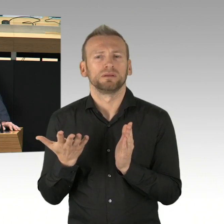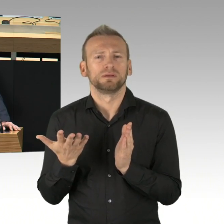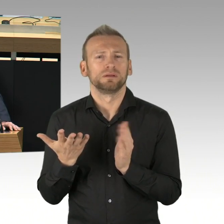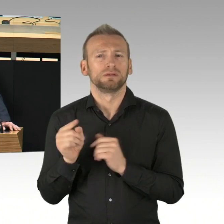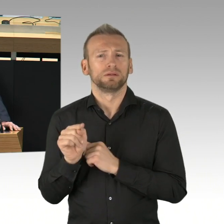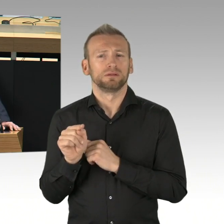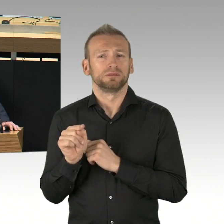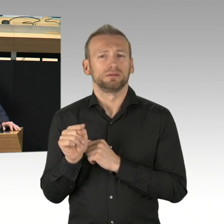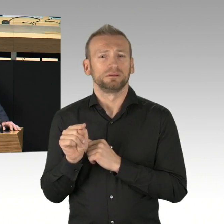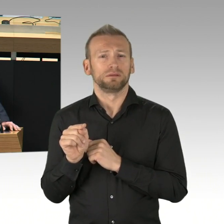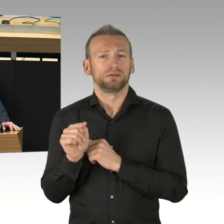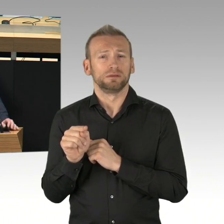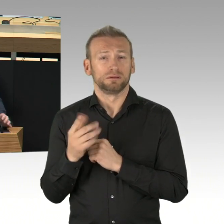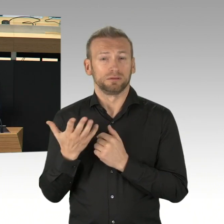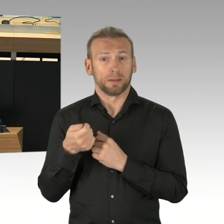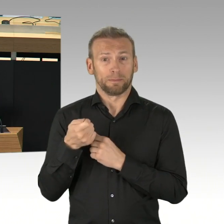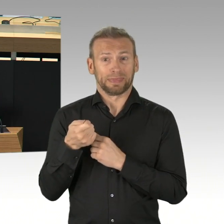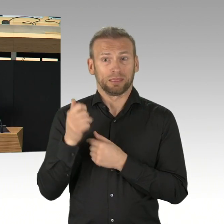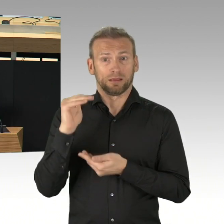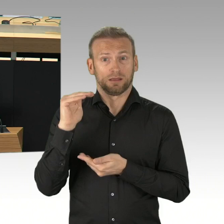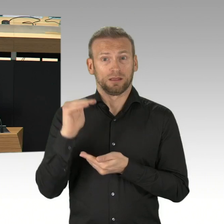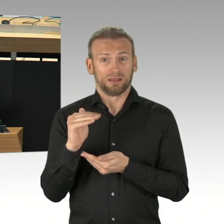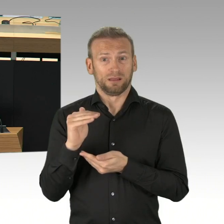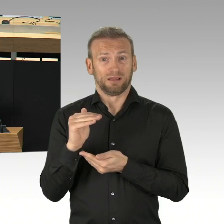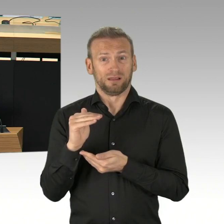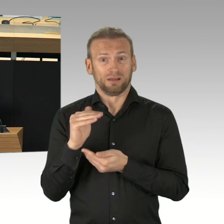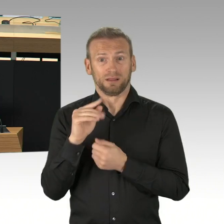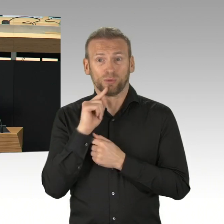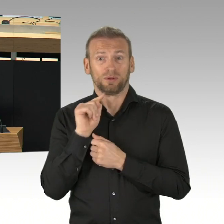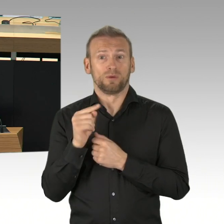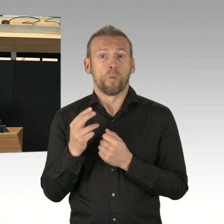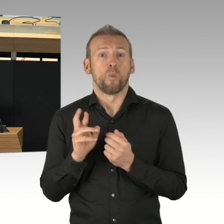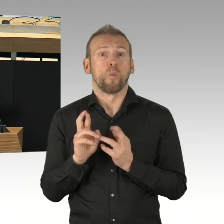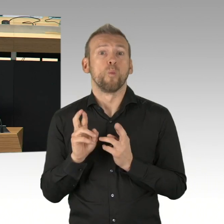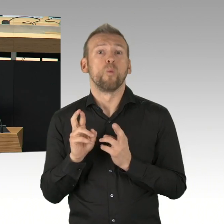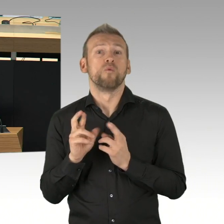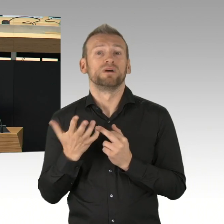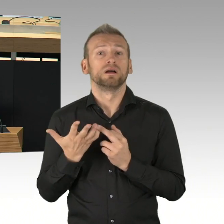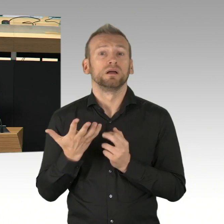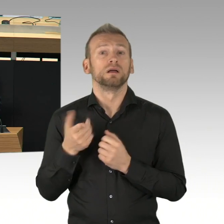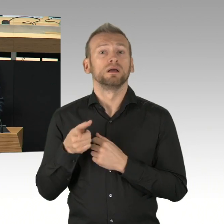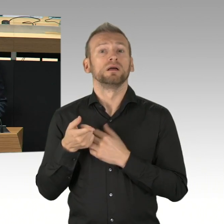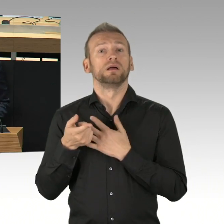und in nicht zu übertreffenden Populismus zu Markte getragen haben. Ihre Glaubwürdigkeit ist jetzt schon dahin, meine Damen und Herren.